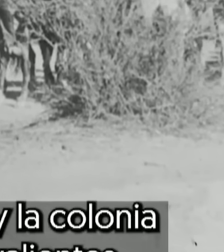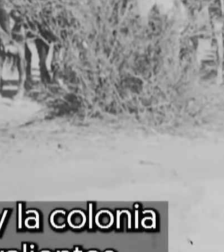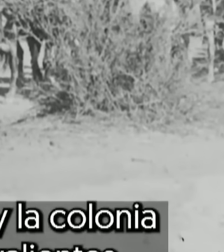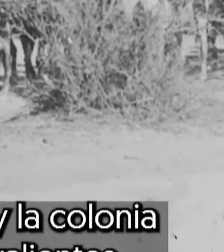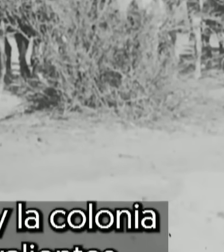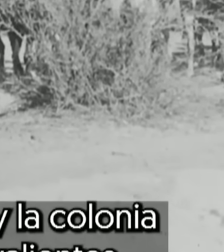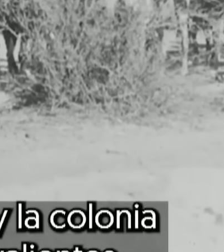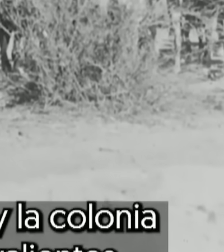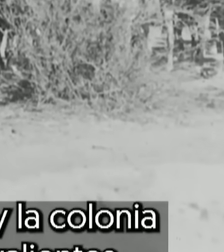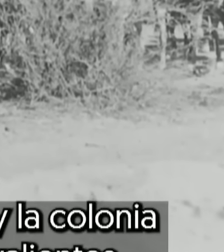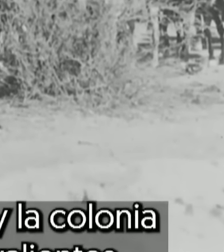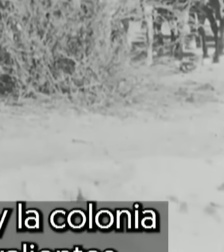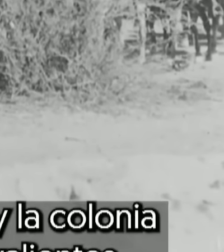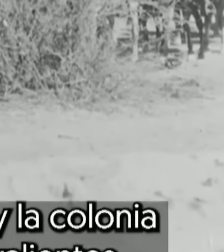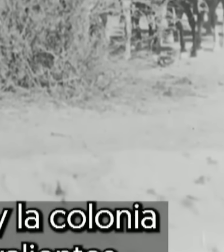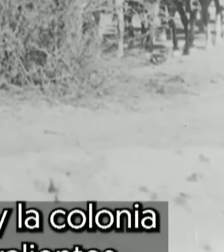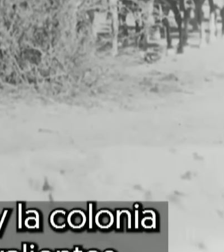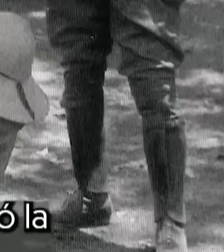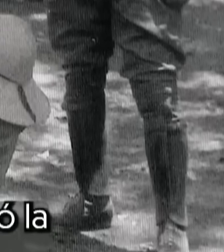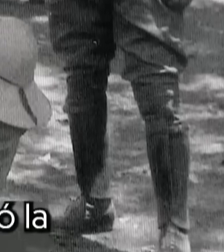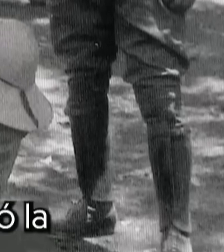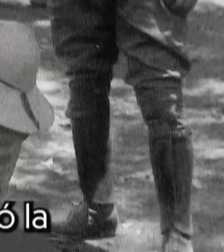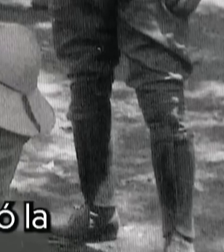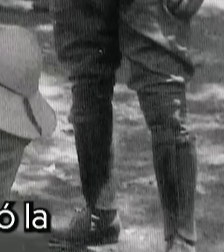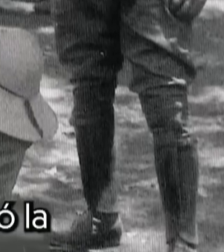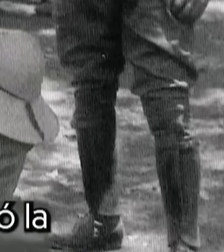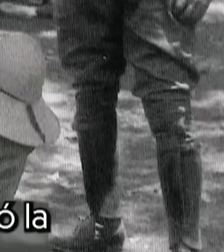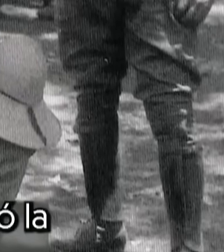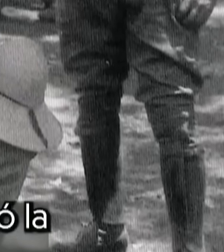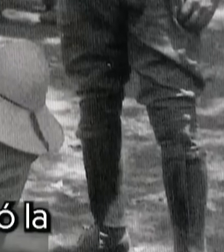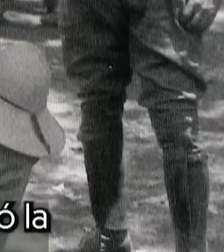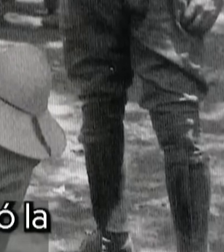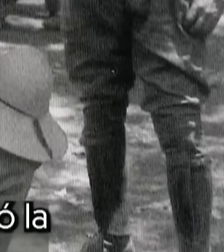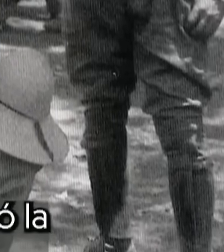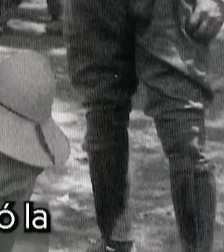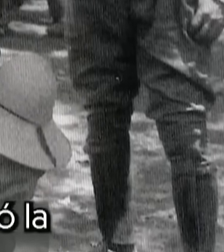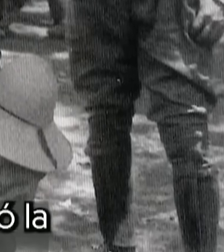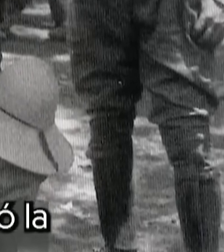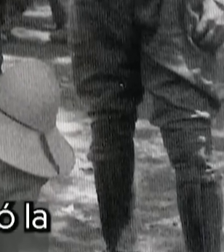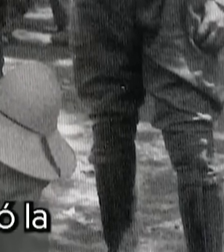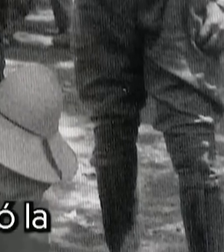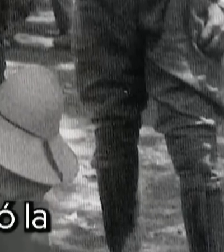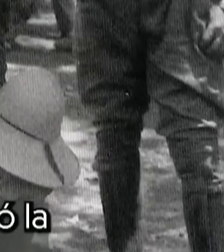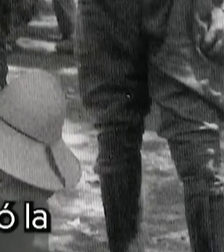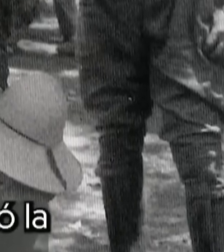con apenas 375 valientes con esta primera acción militar comenzó la leyenda del centauro del norte